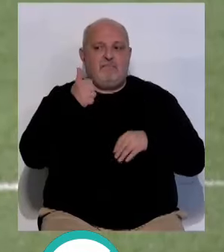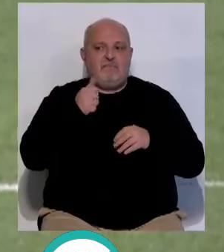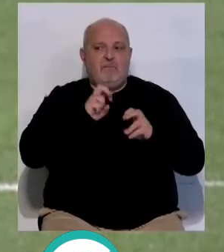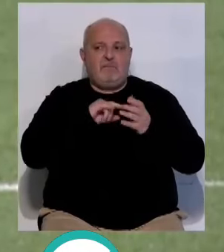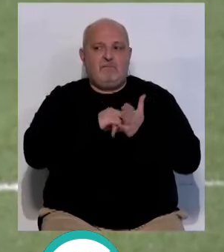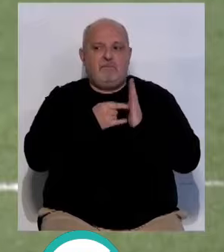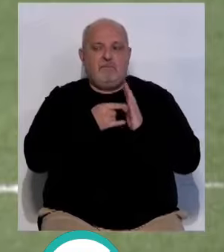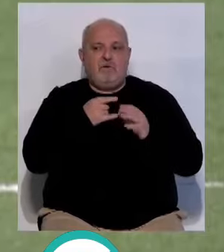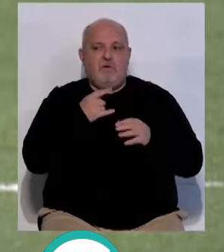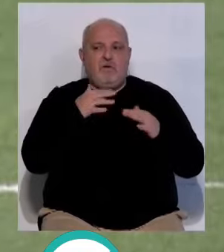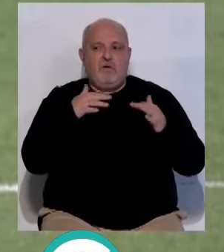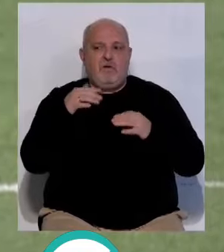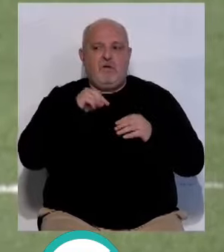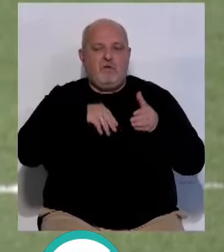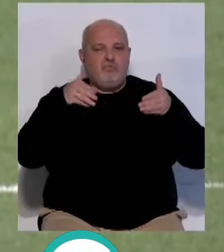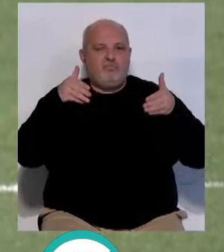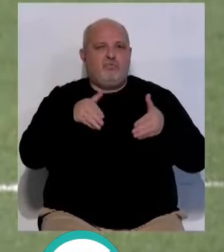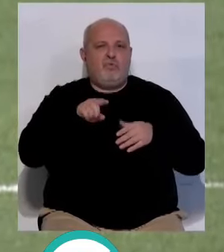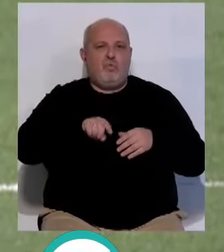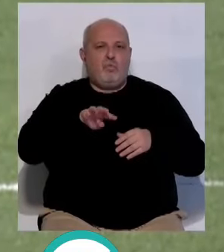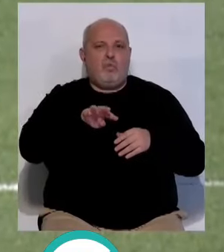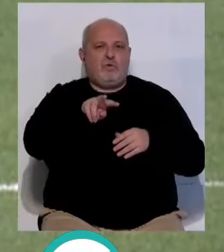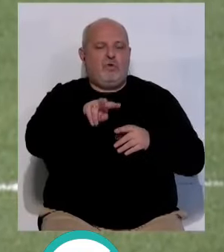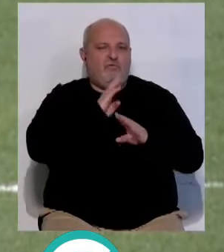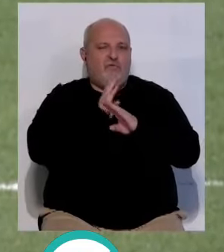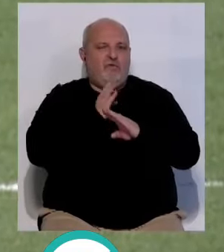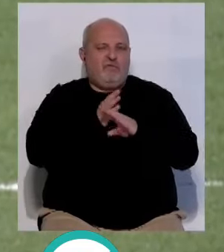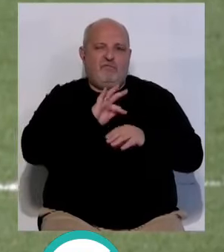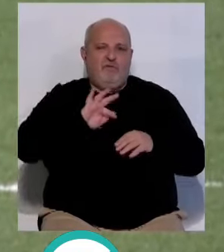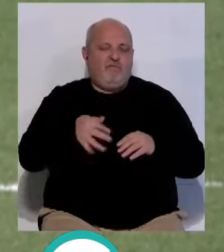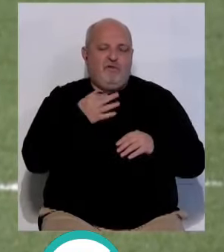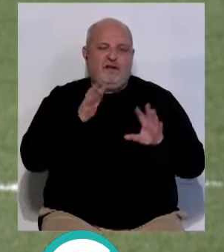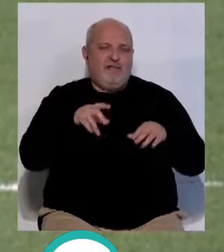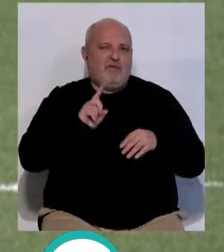los partidos no está muy encasillado en ese 1 442 y depende del partido creo que el equipo necesita